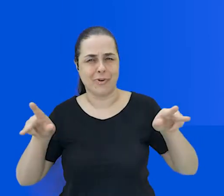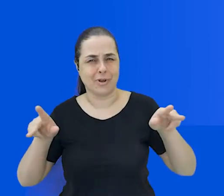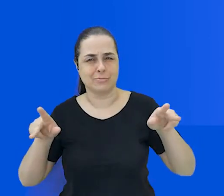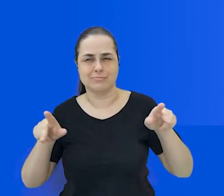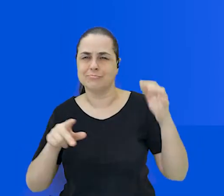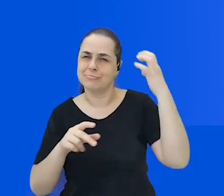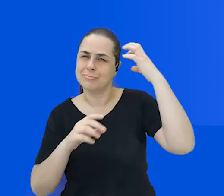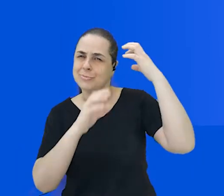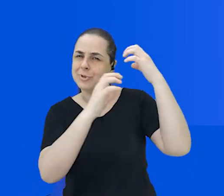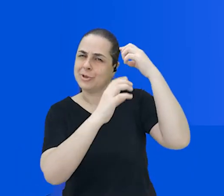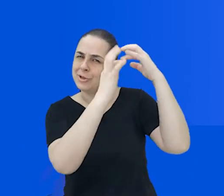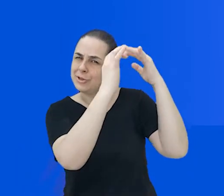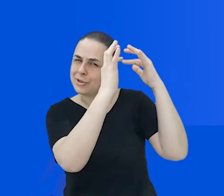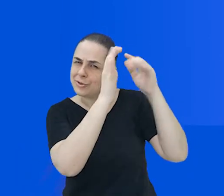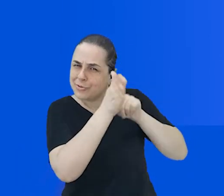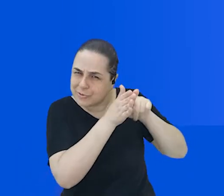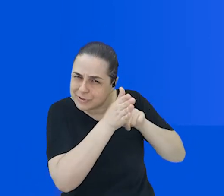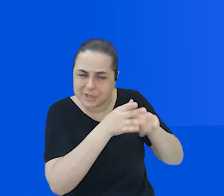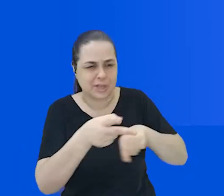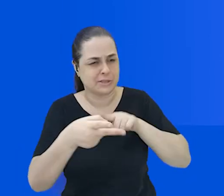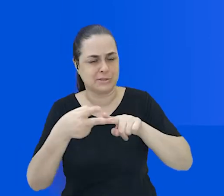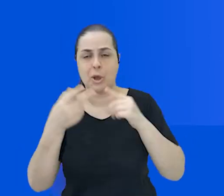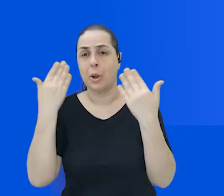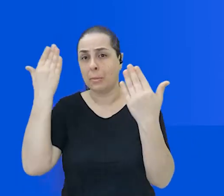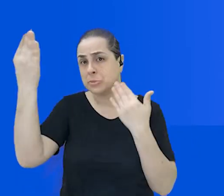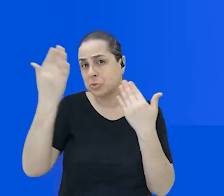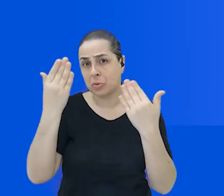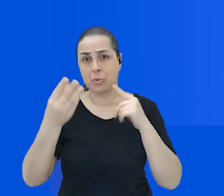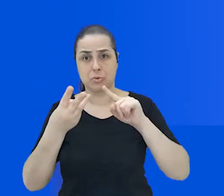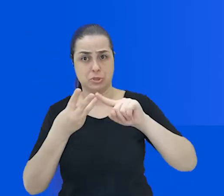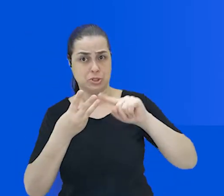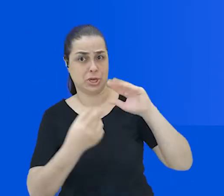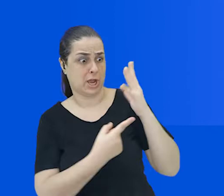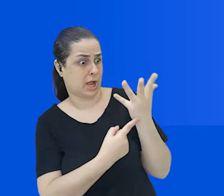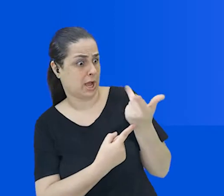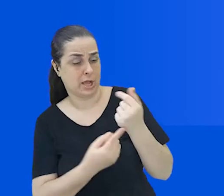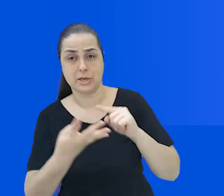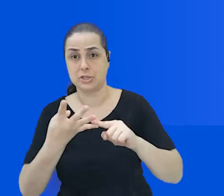da neurociência, pela perspectiva da psicologia, da arte e da educação.